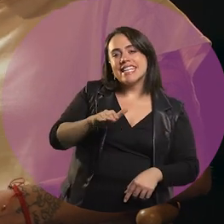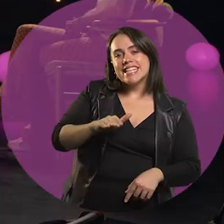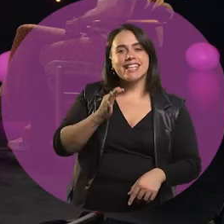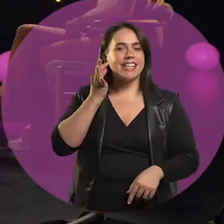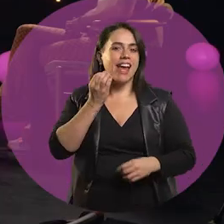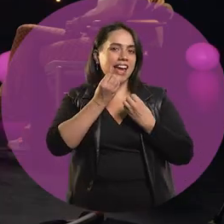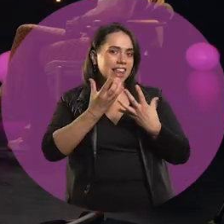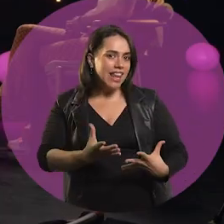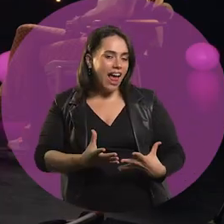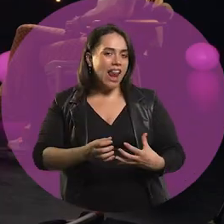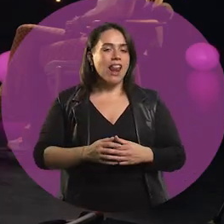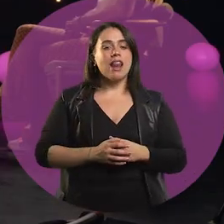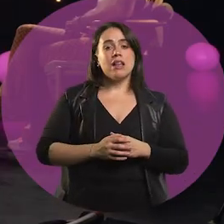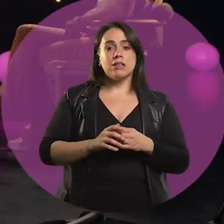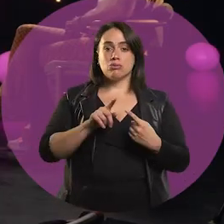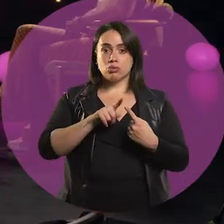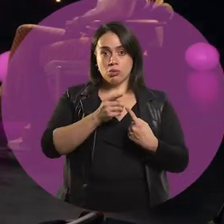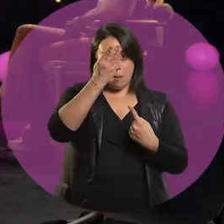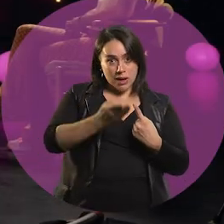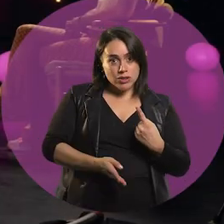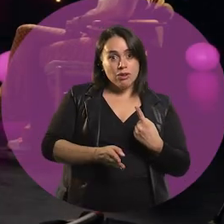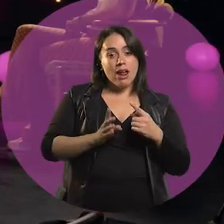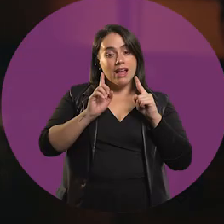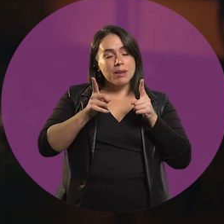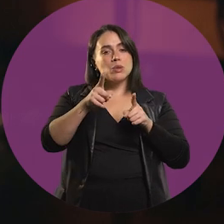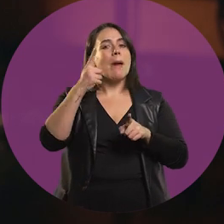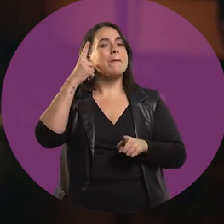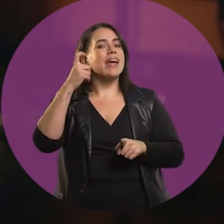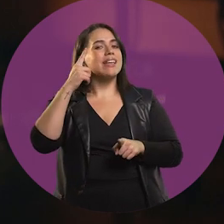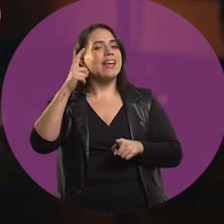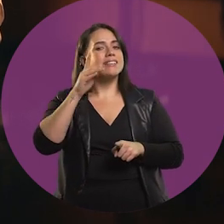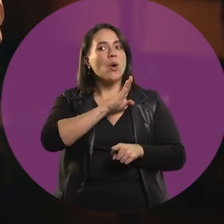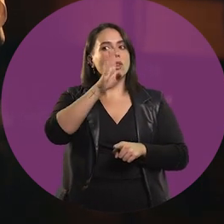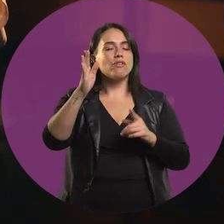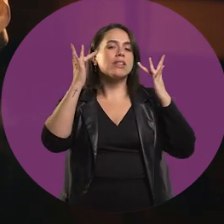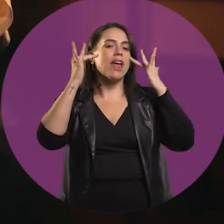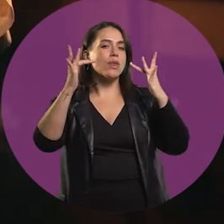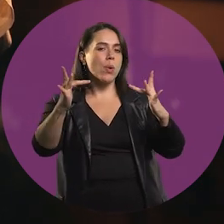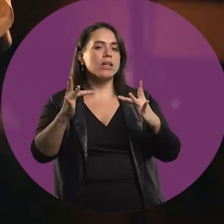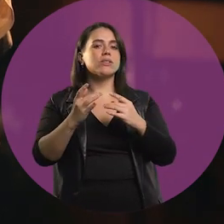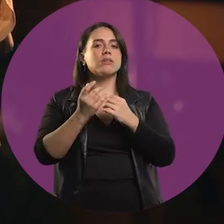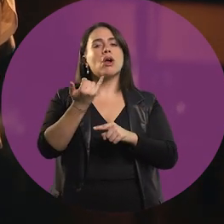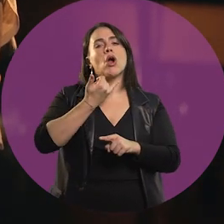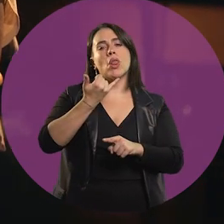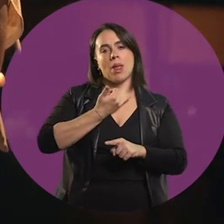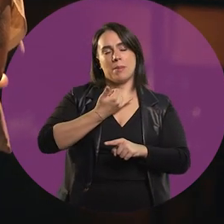tanto en lo personal como en el sistema educativo. Contame un poco cómo fueron tus inicios desde chica.